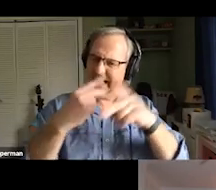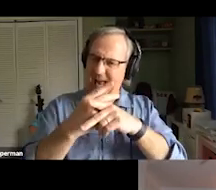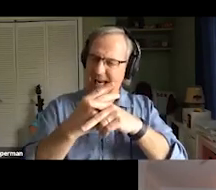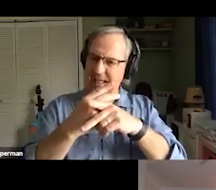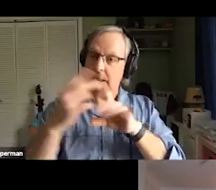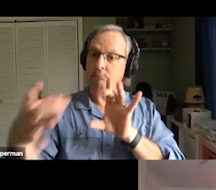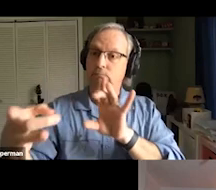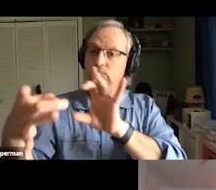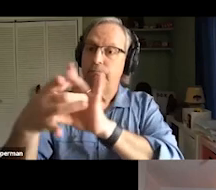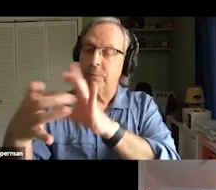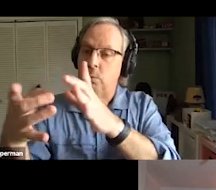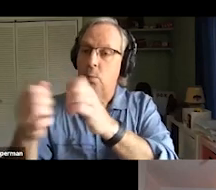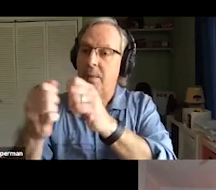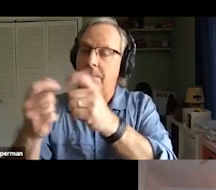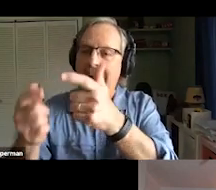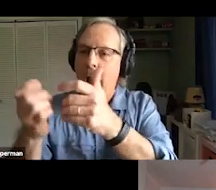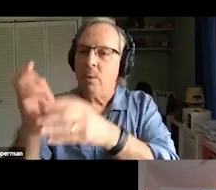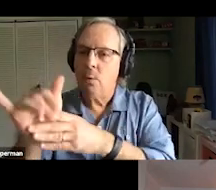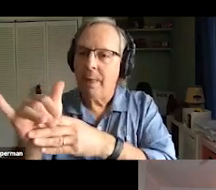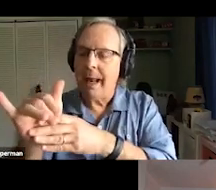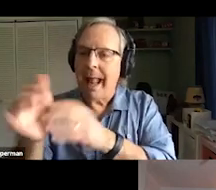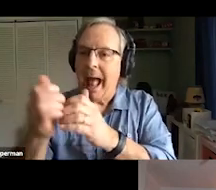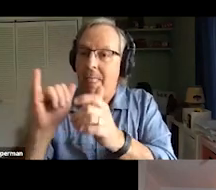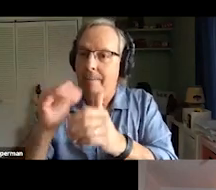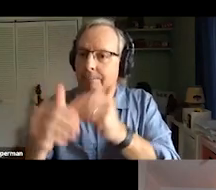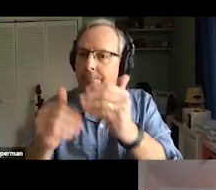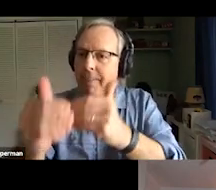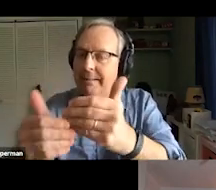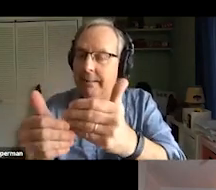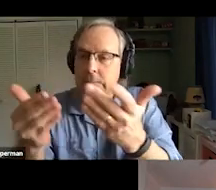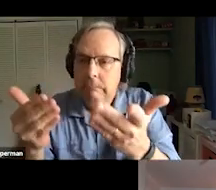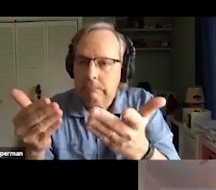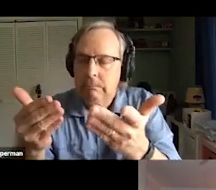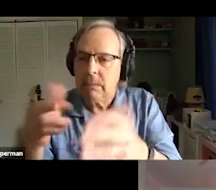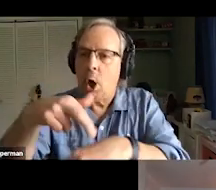¿Y cómo llevamos a cabo el proceso de participación? Fuentes de referencia.